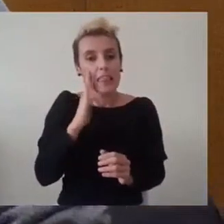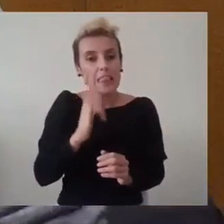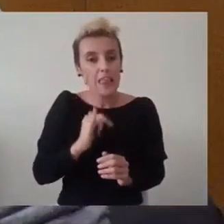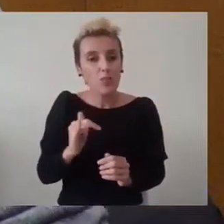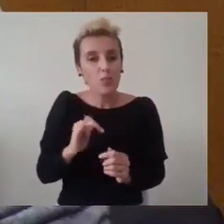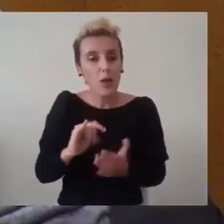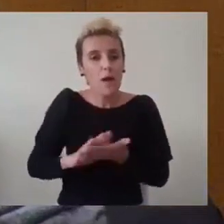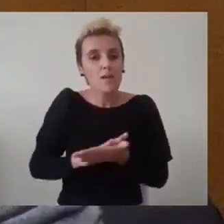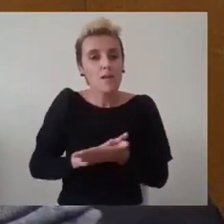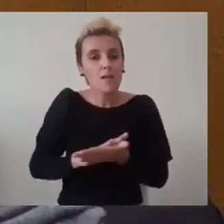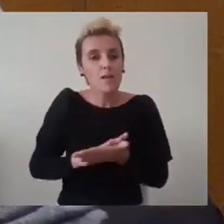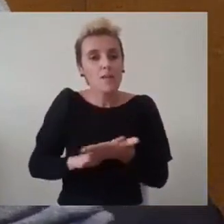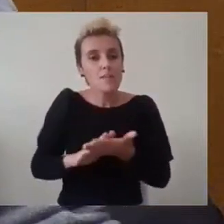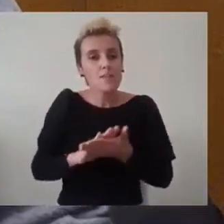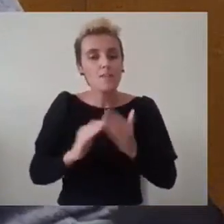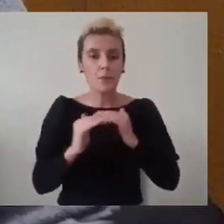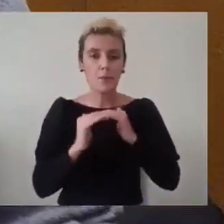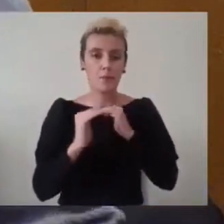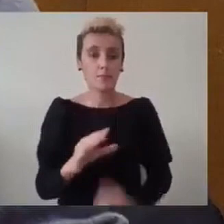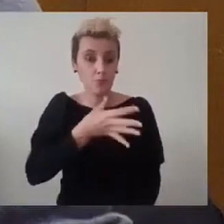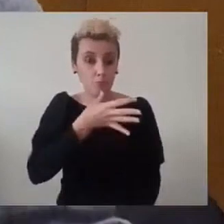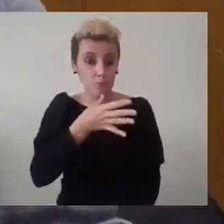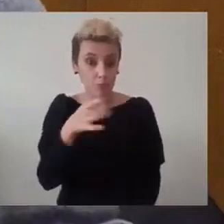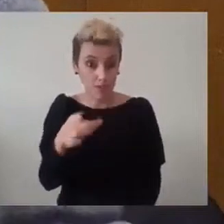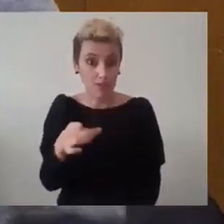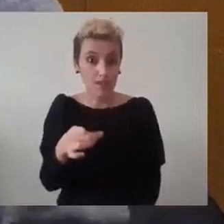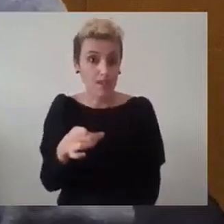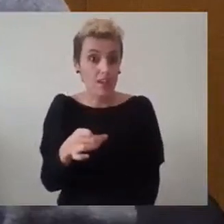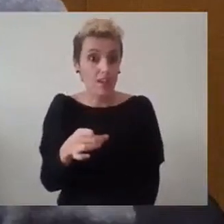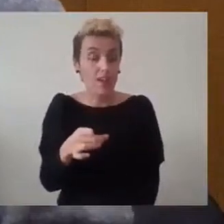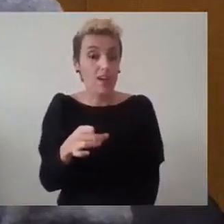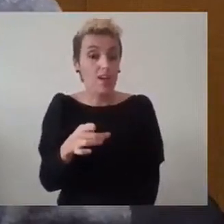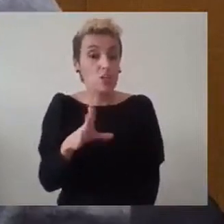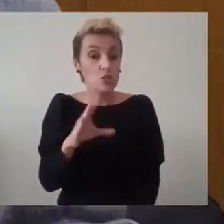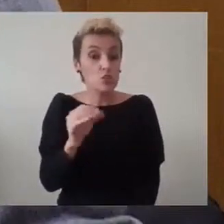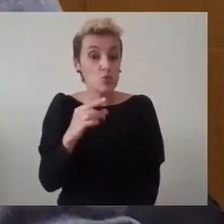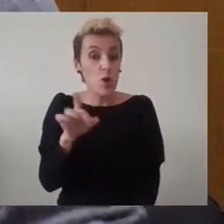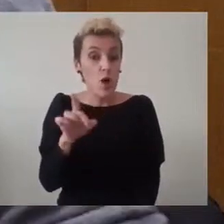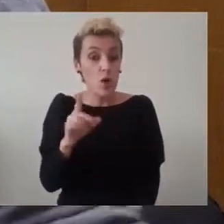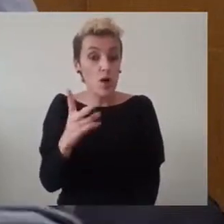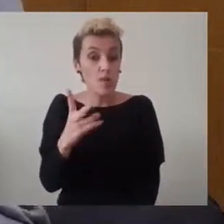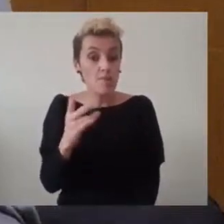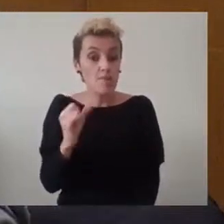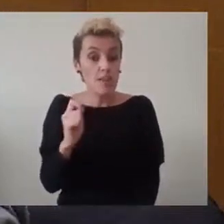Deputado João Viegas não tem. Porque, se há bocadinho quando estávamos a discutir a